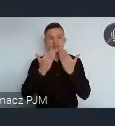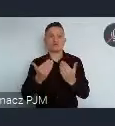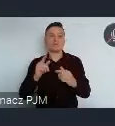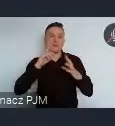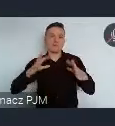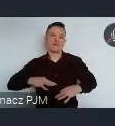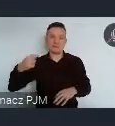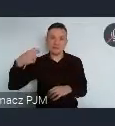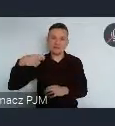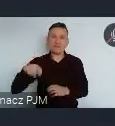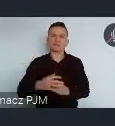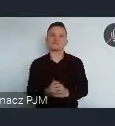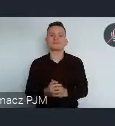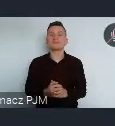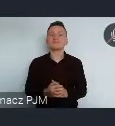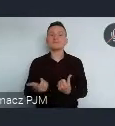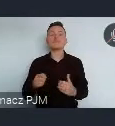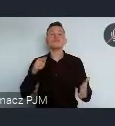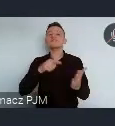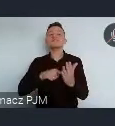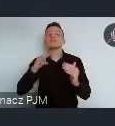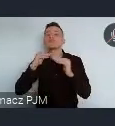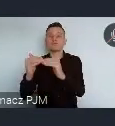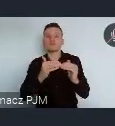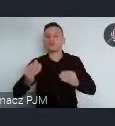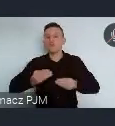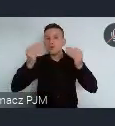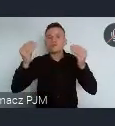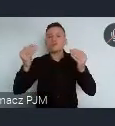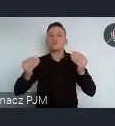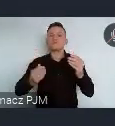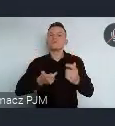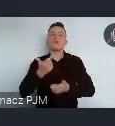Proszę państwa, Cele Zrównoważonego Rozwoju realizowane są także w Rawiczu.